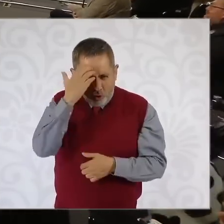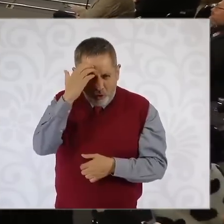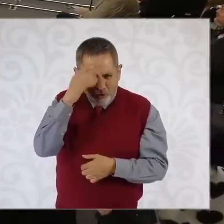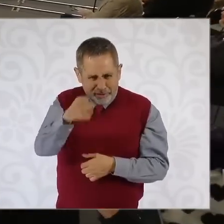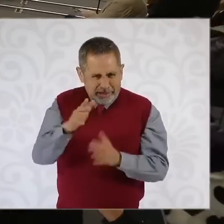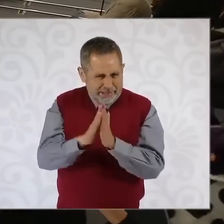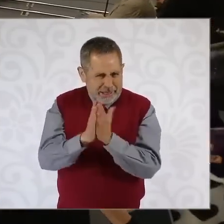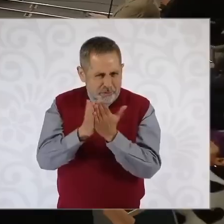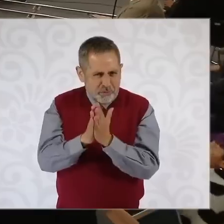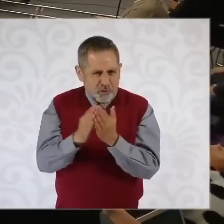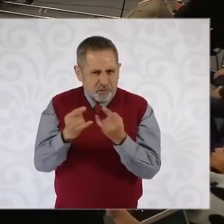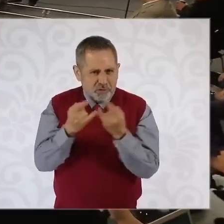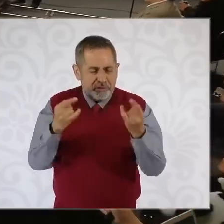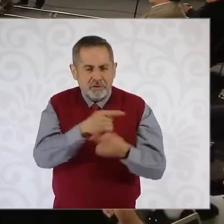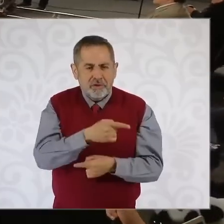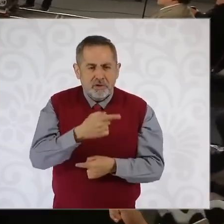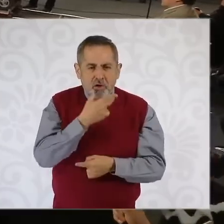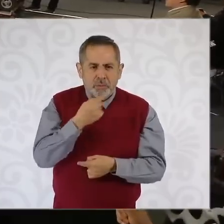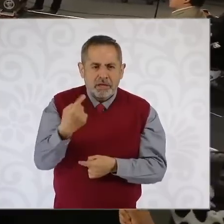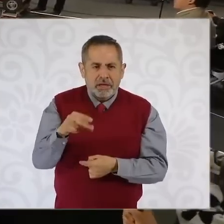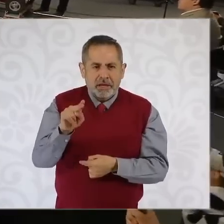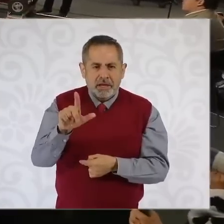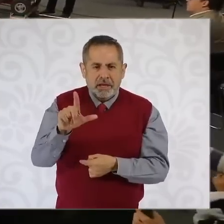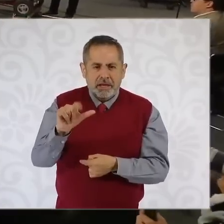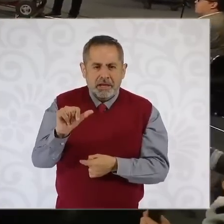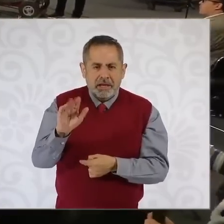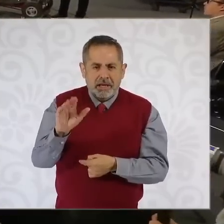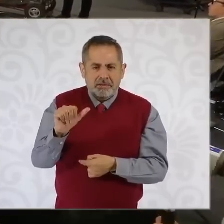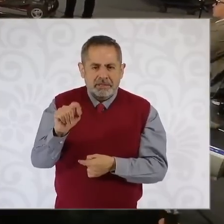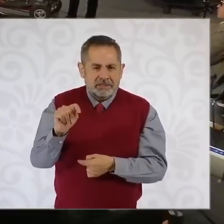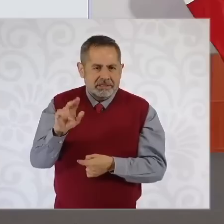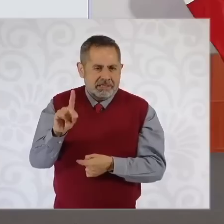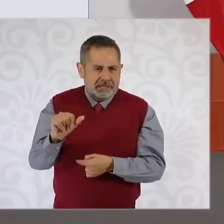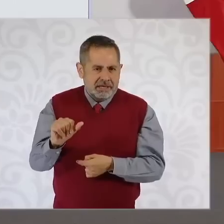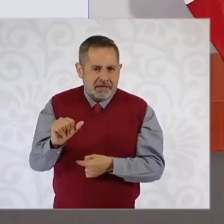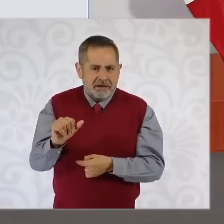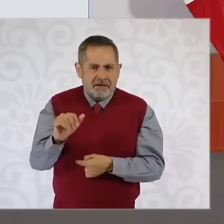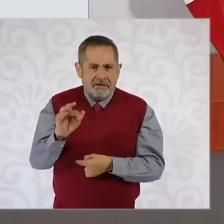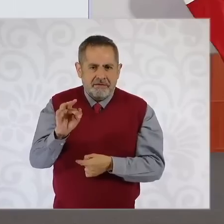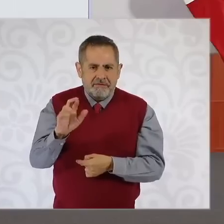libro de la Bastida Francisco la bastid Choa la